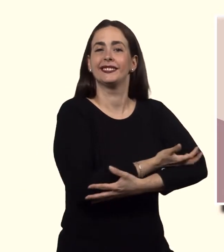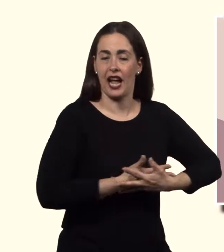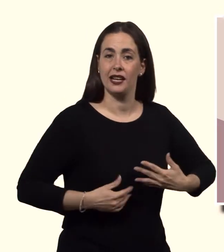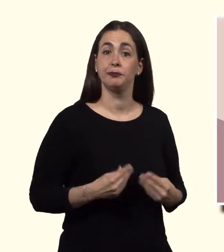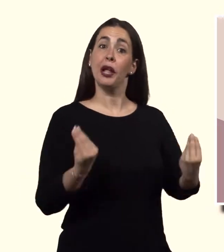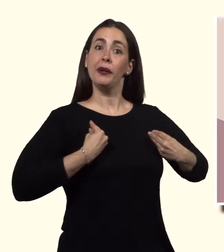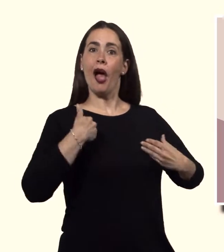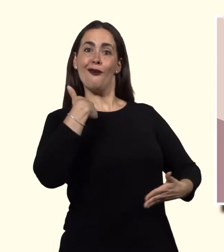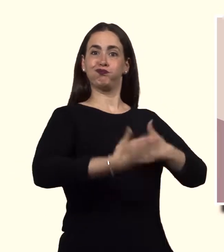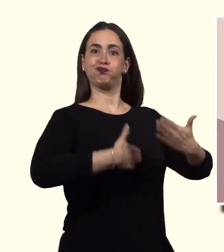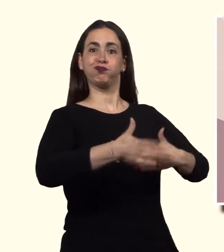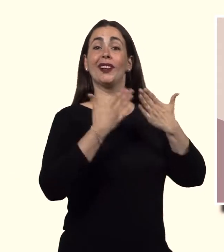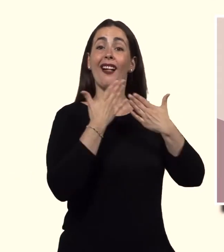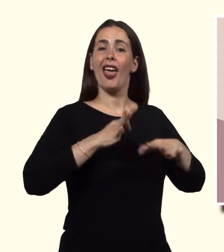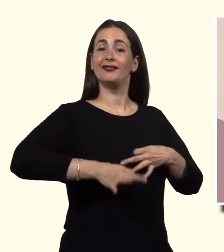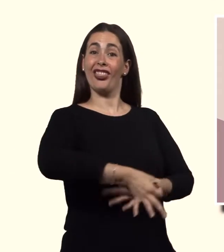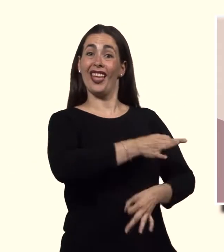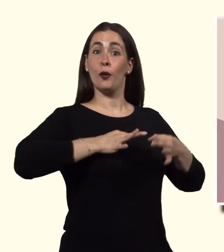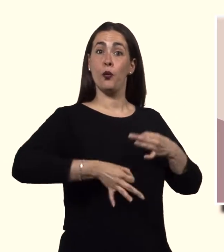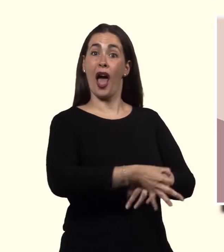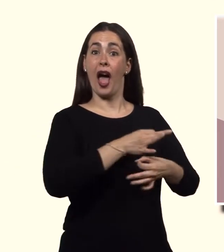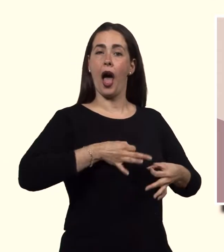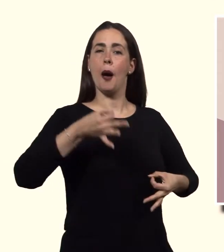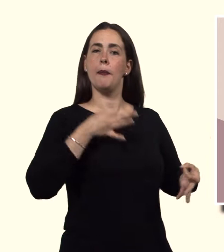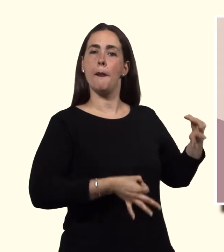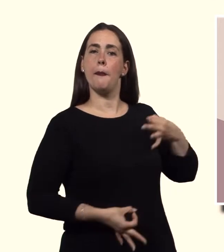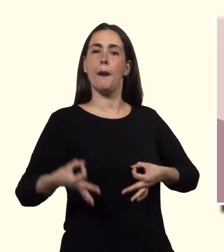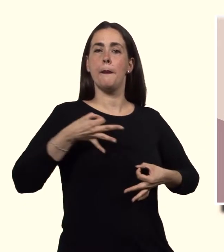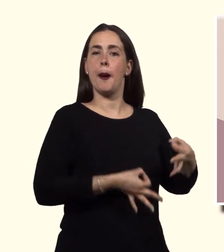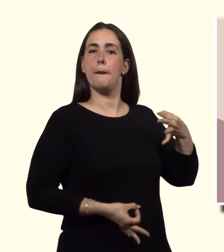La vida es manté gràcies al fet que les cèl·lules incorporen nutrients.